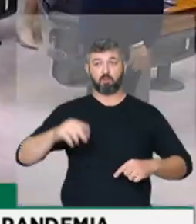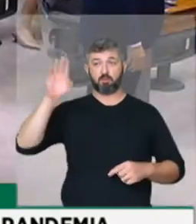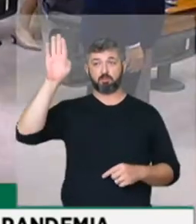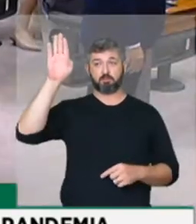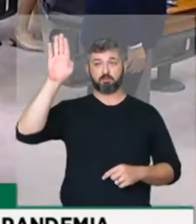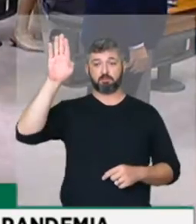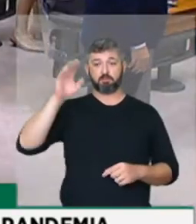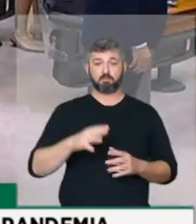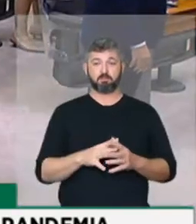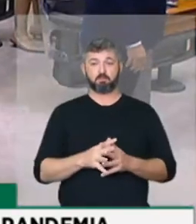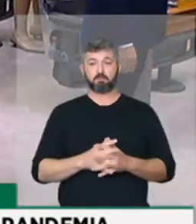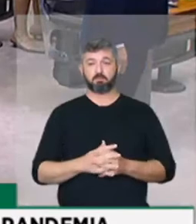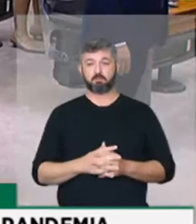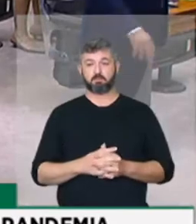PERMANEÇAM COMO SE ENCONTRAM. APROVADO.